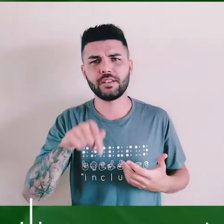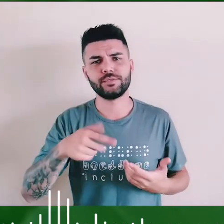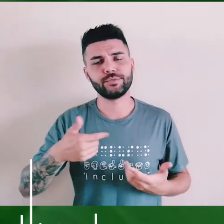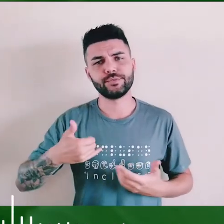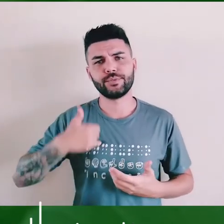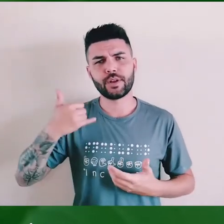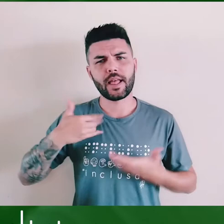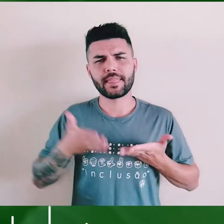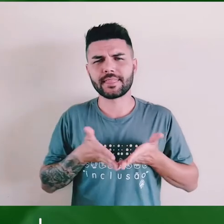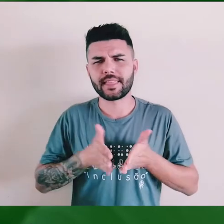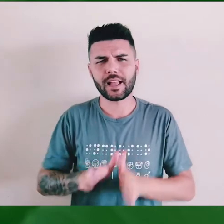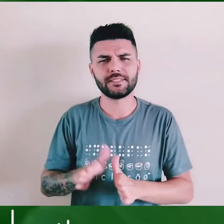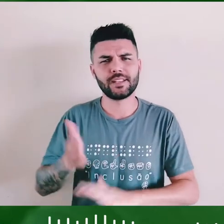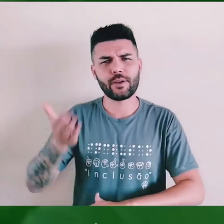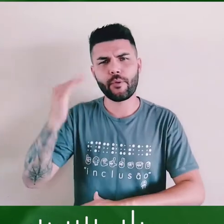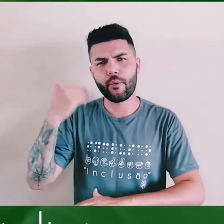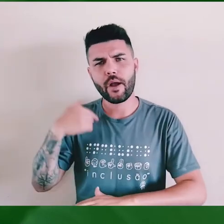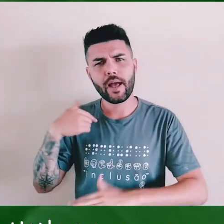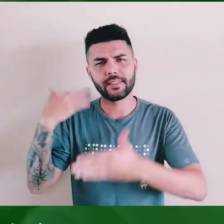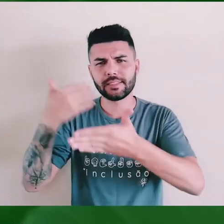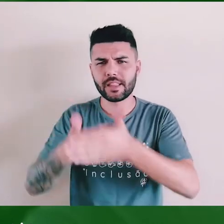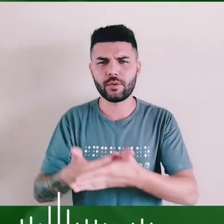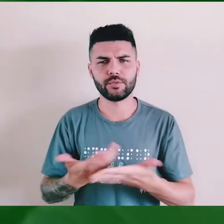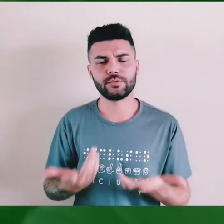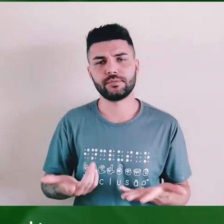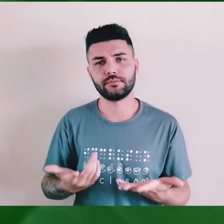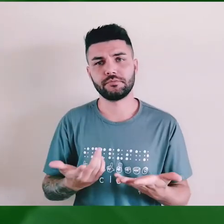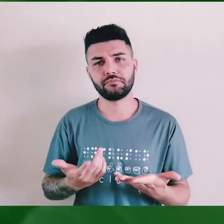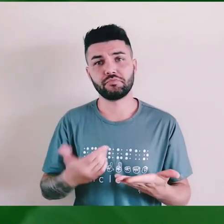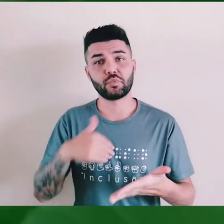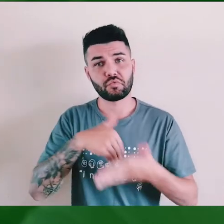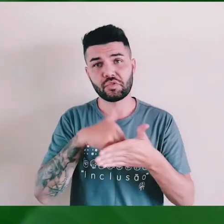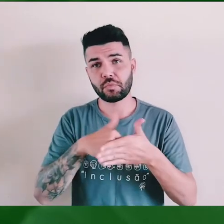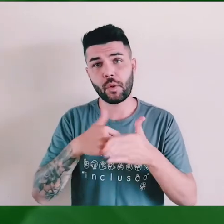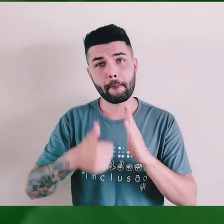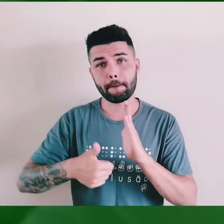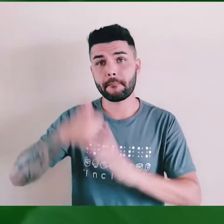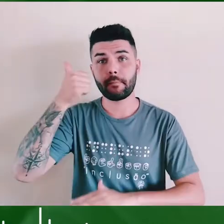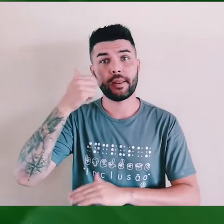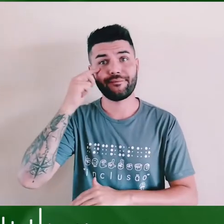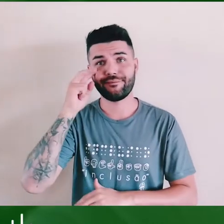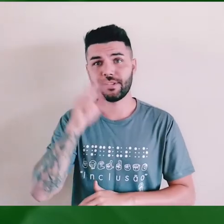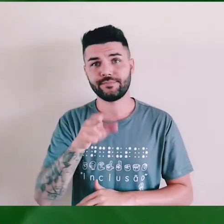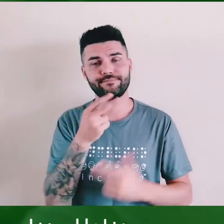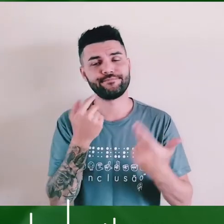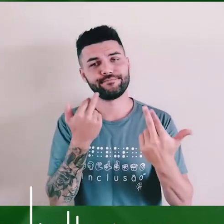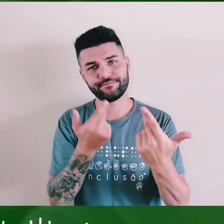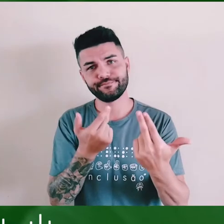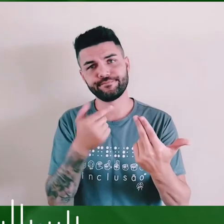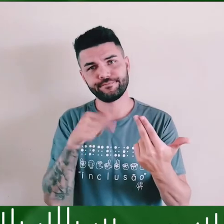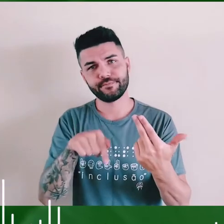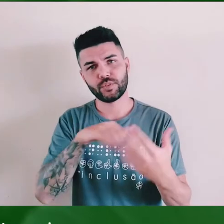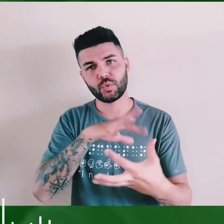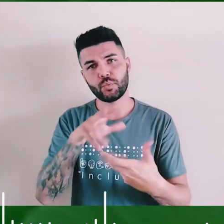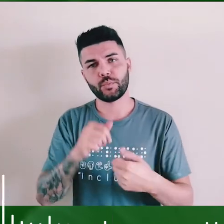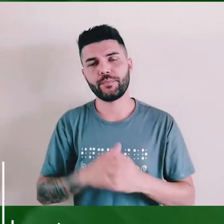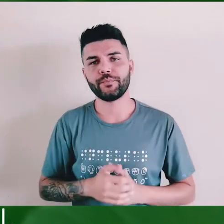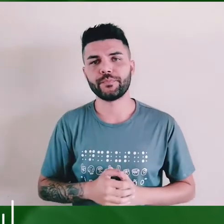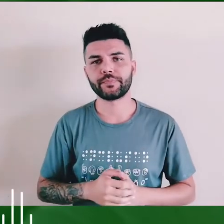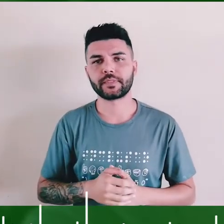O Corona e o pós Corona. Gabriel: O João Vitor tá falando aqui nos comentários sobre